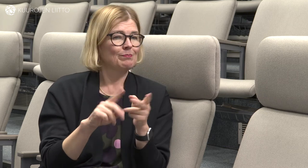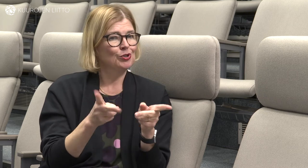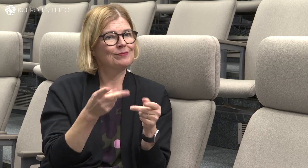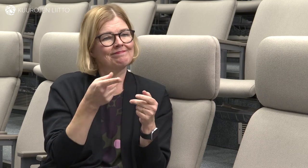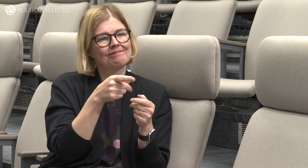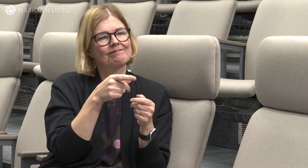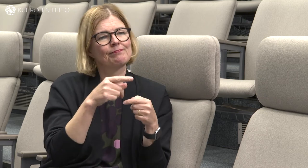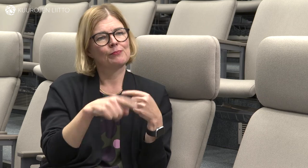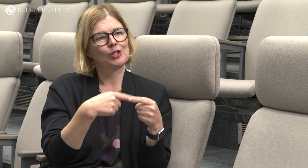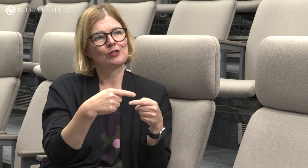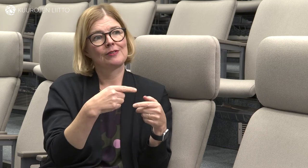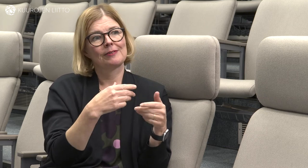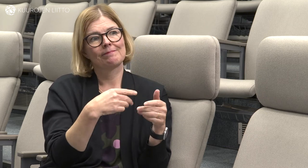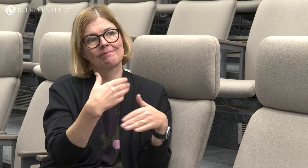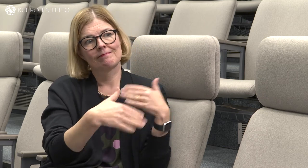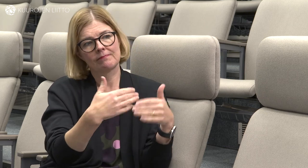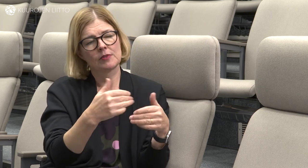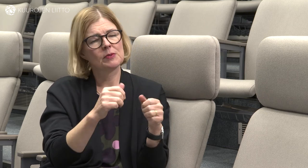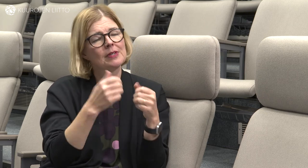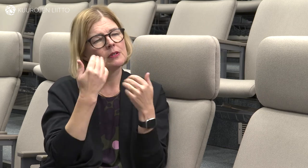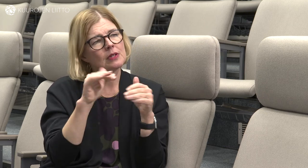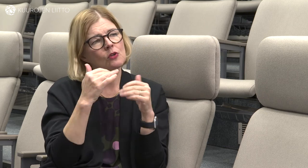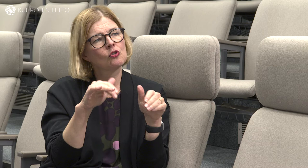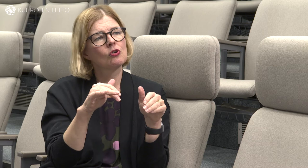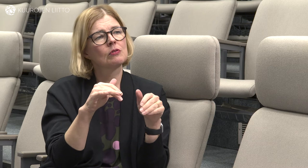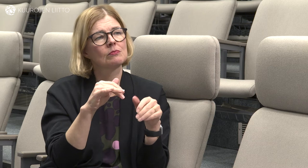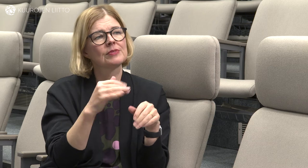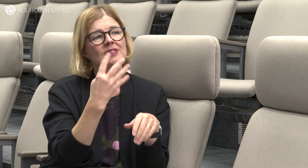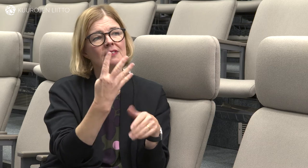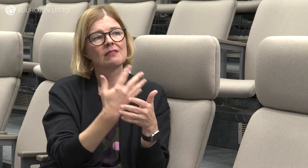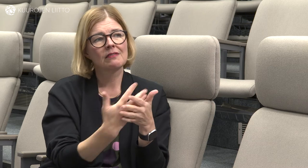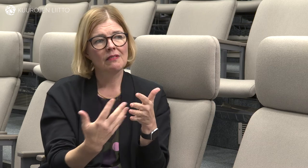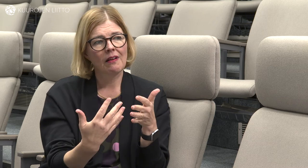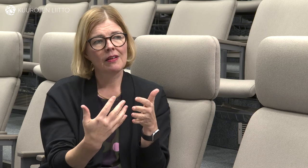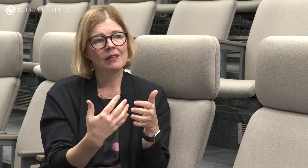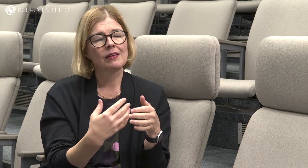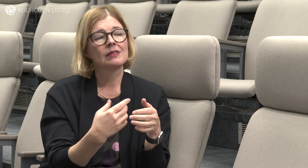Prosessin etenemisestä tulee myös tiedottaa neljällä eri kielellä, -